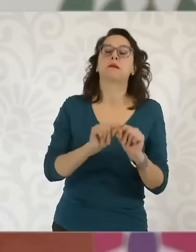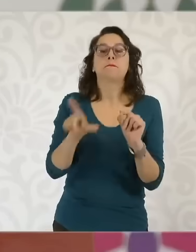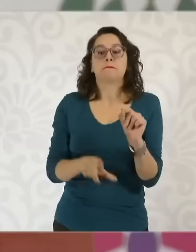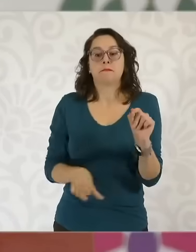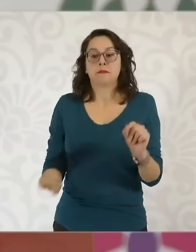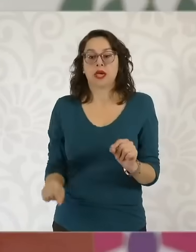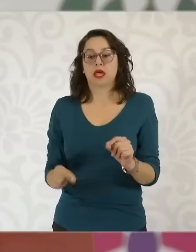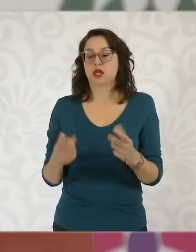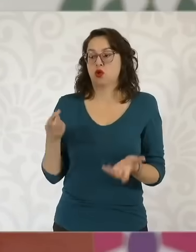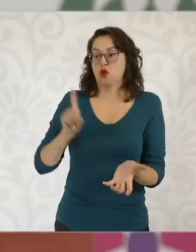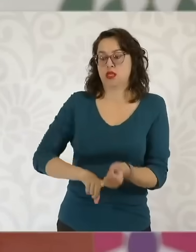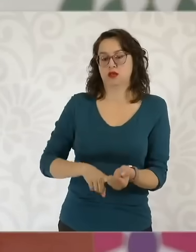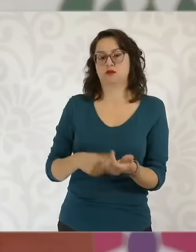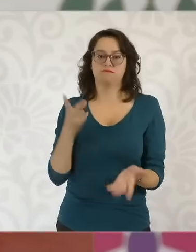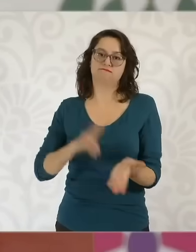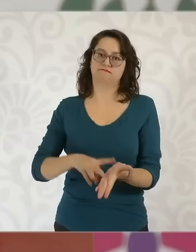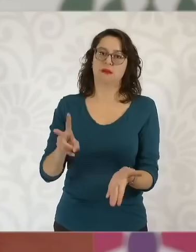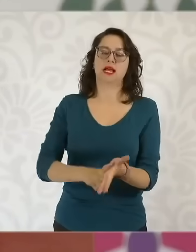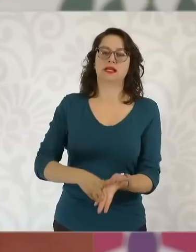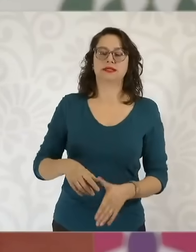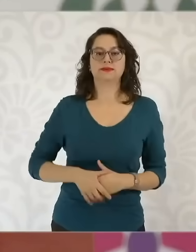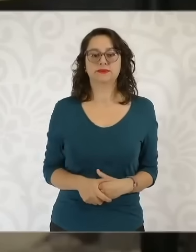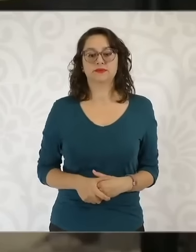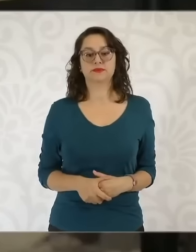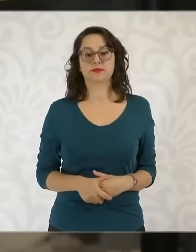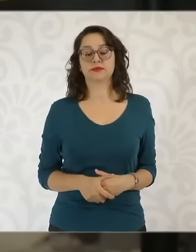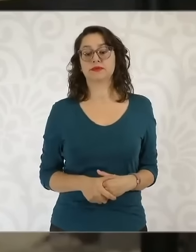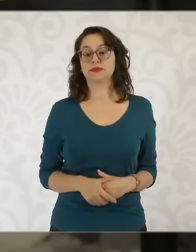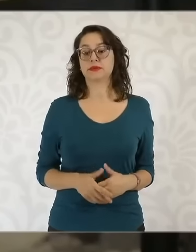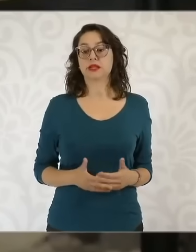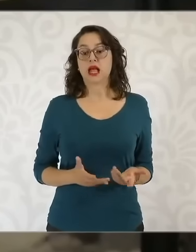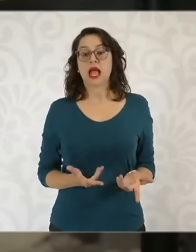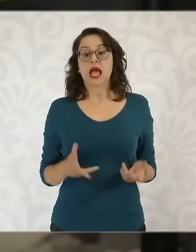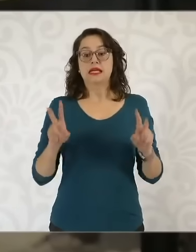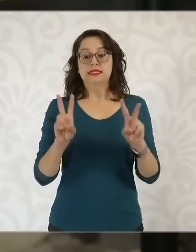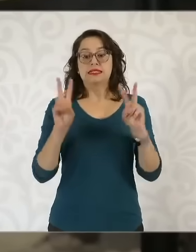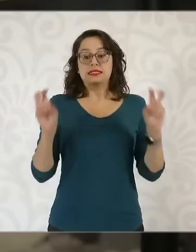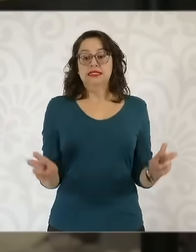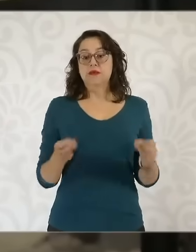el papel que tiene México en este momento. El tema de seguridad, el combate eh al fentanilo,